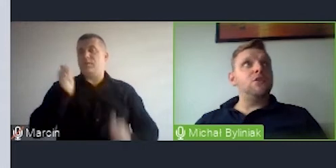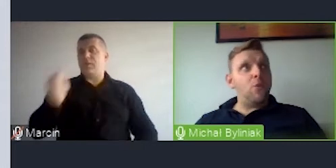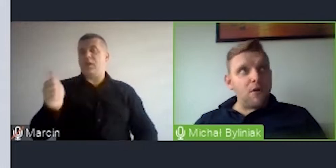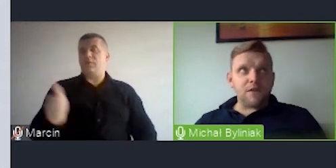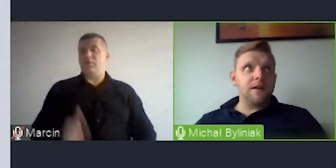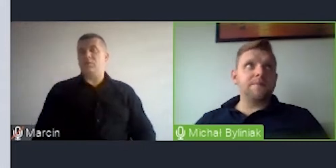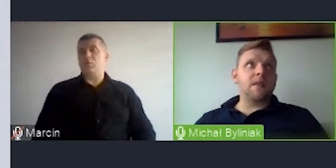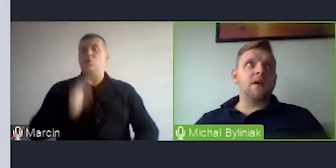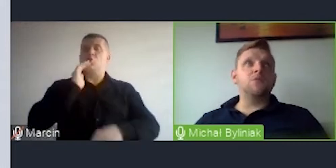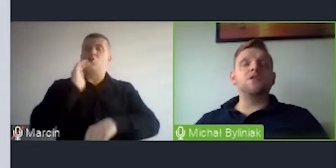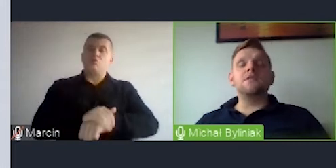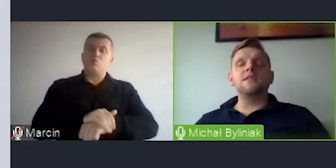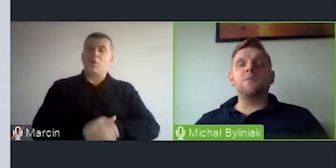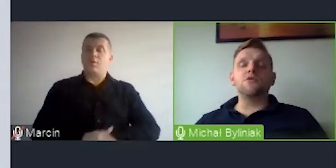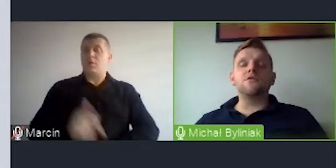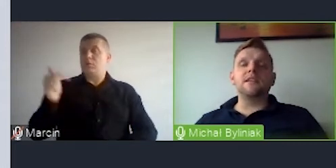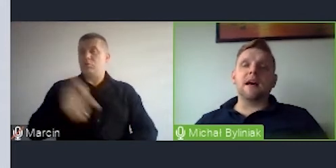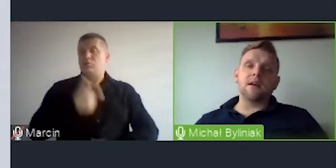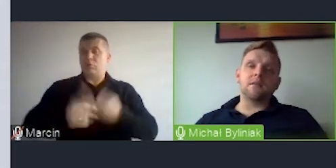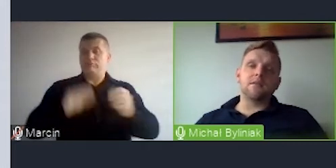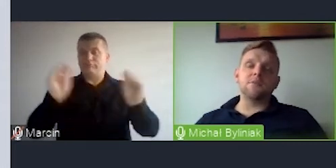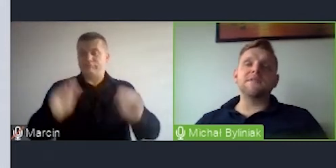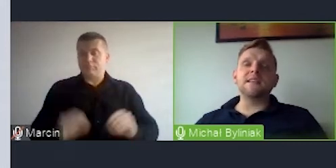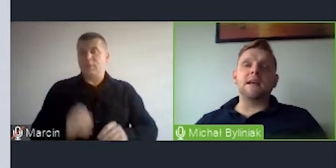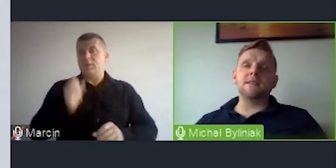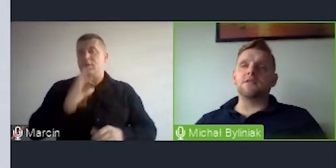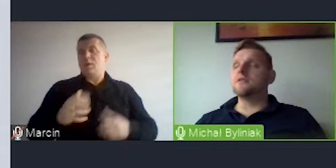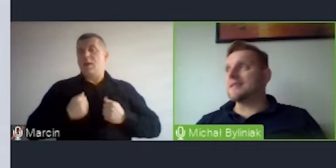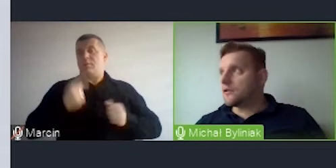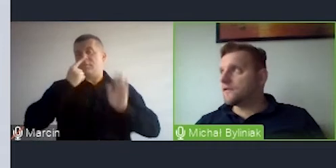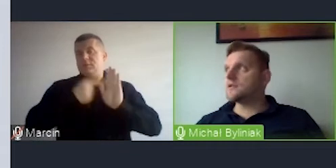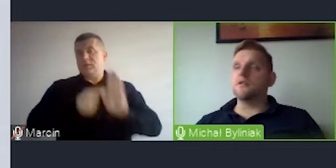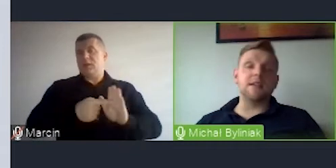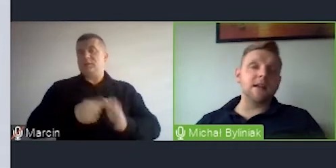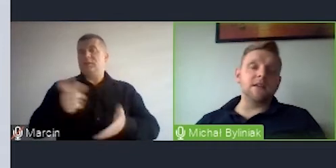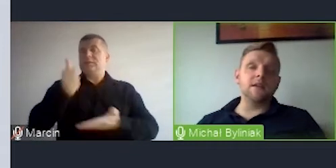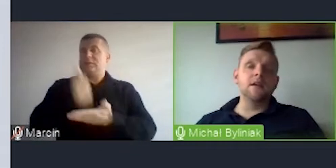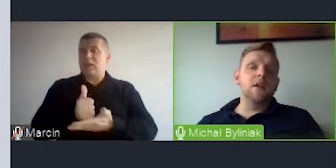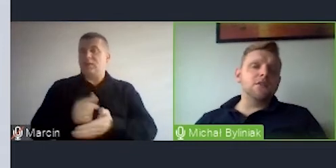Czyli umowa musi zostać sporządzona tak, żeby wskazać stanowisko, zadania.